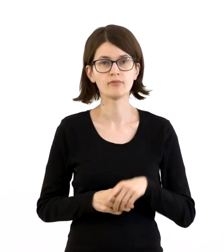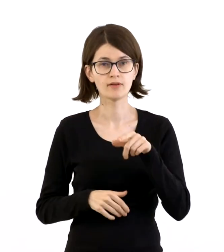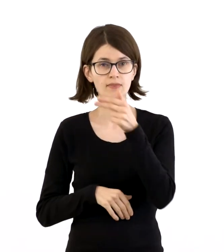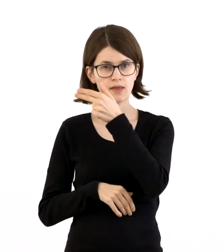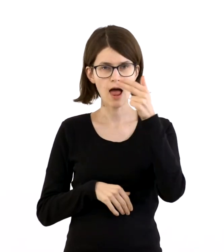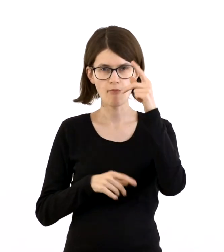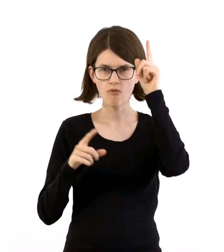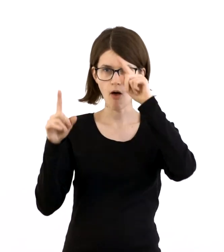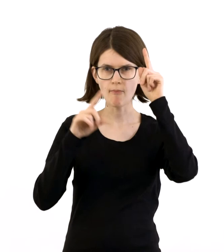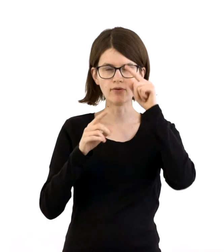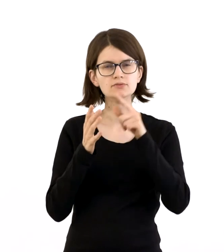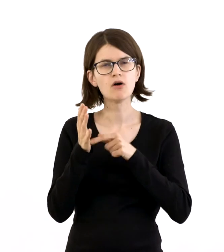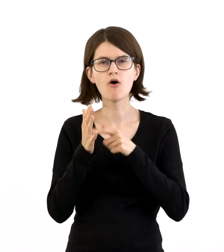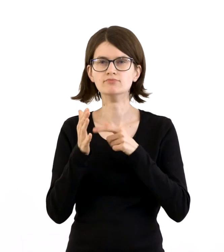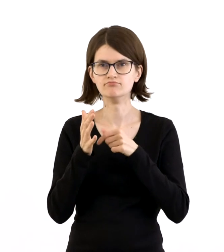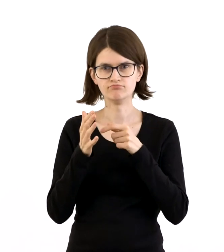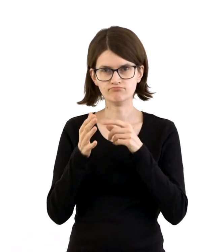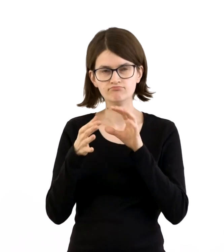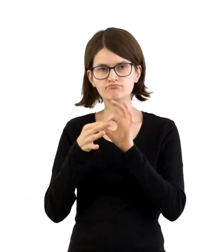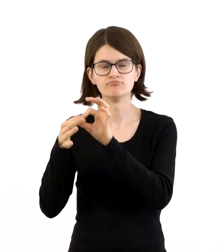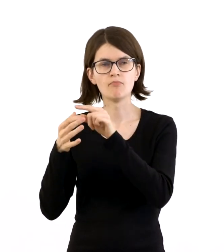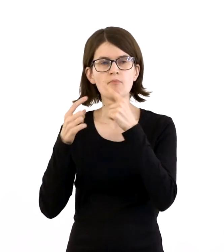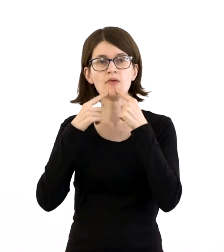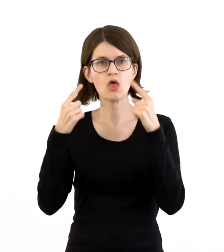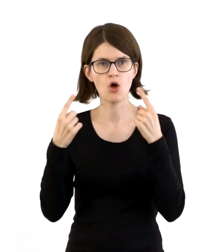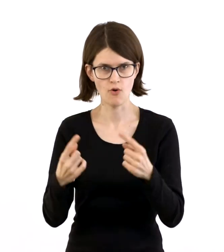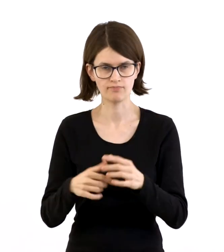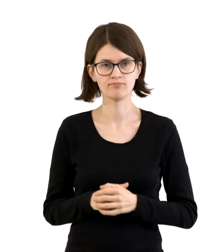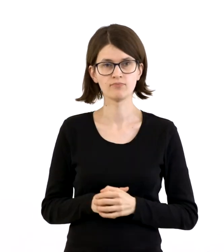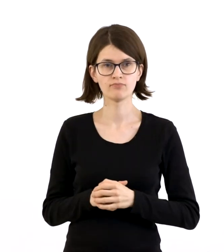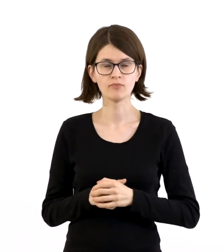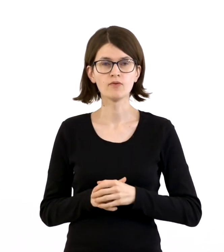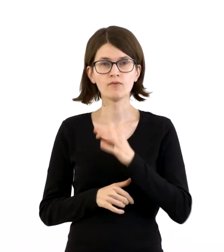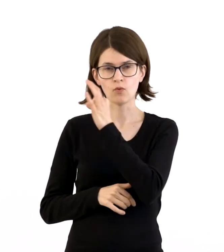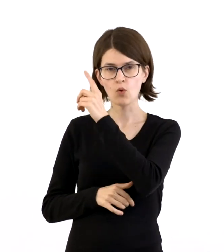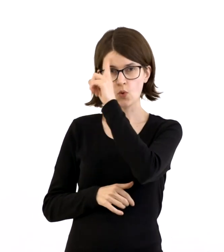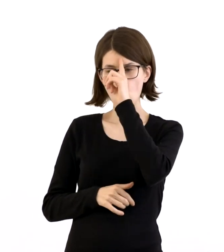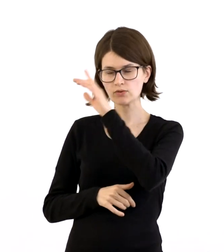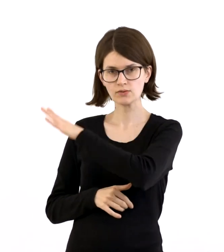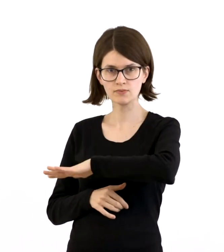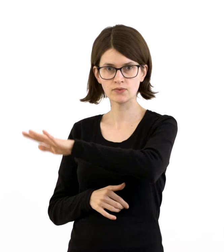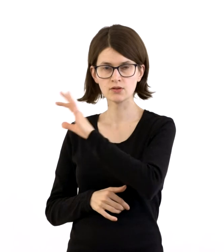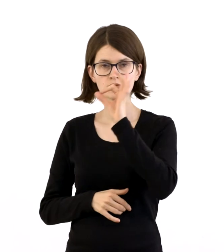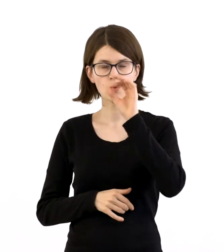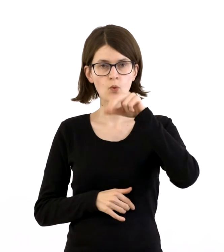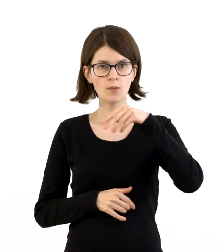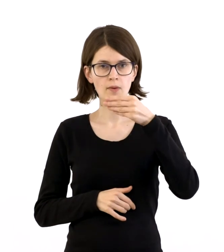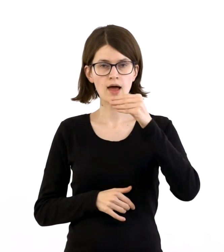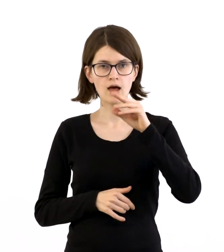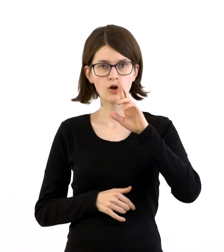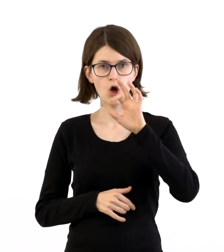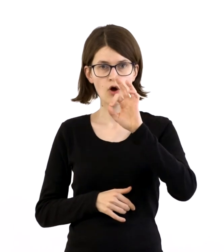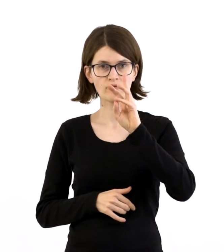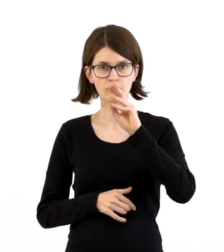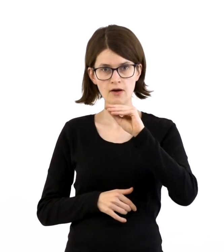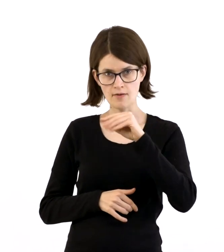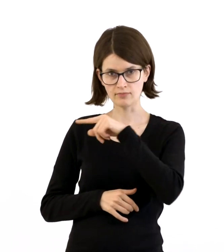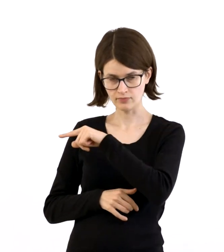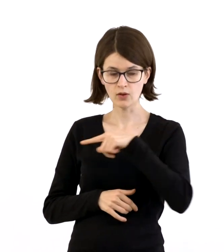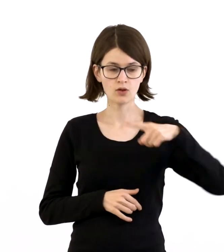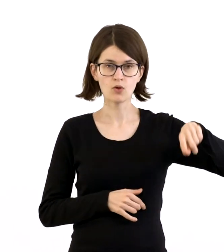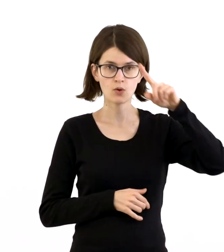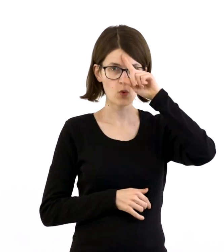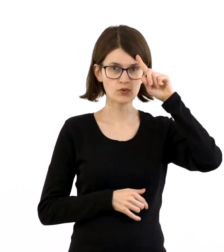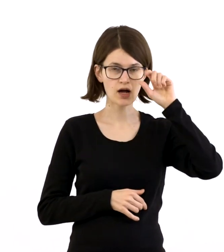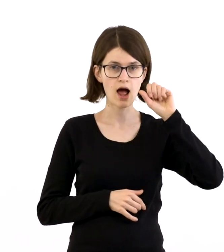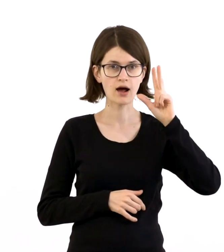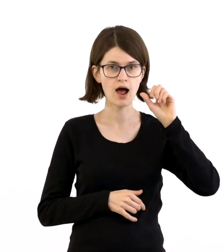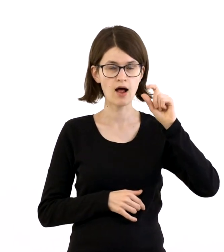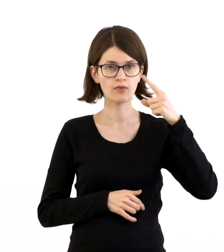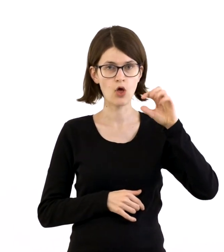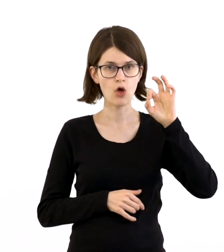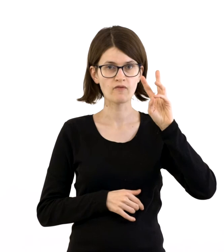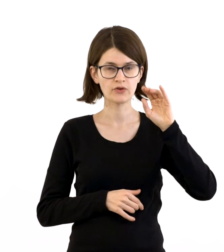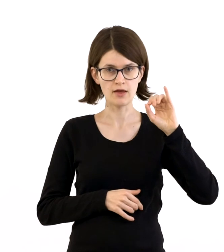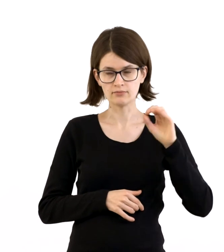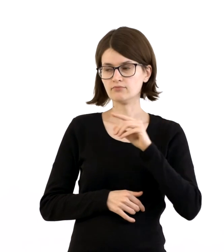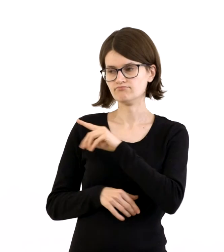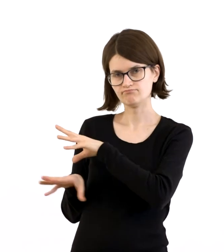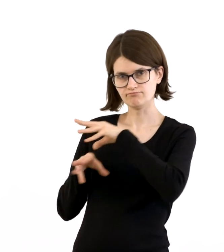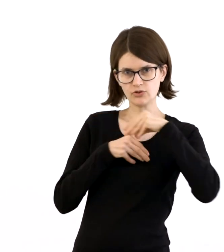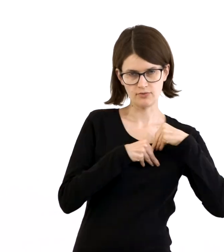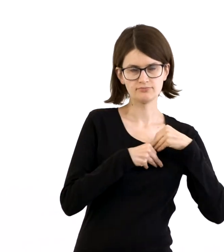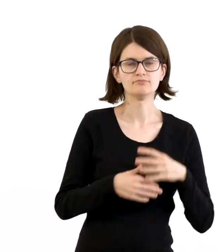Tematyka kompozycji najczęściej zaczerpnięta jest z mitologii, którą Akadowie przejęli od Sumerów.